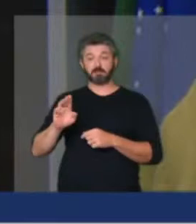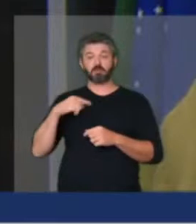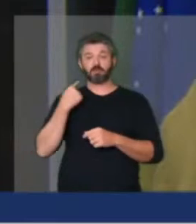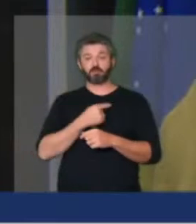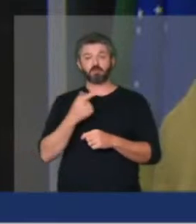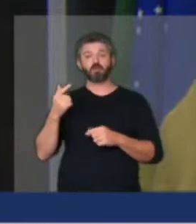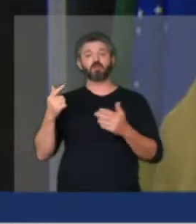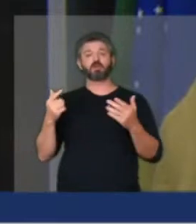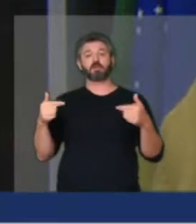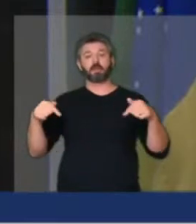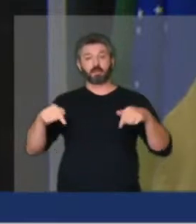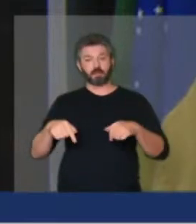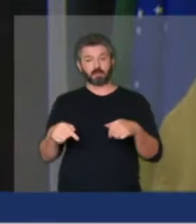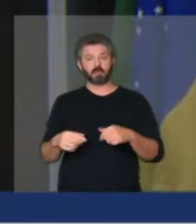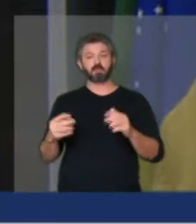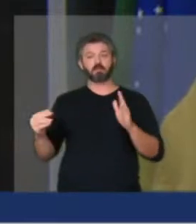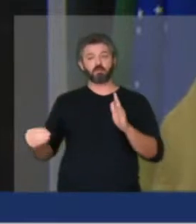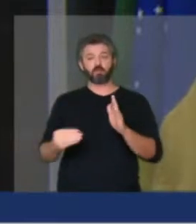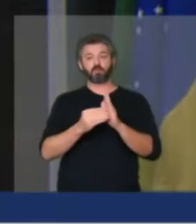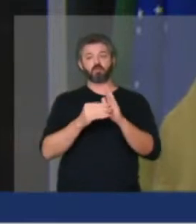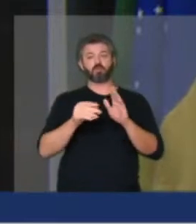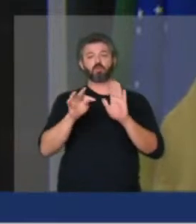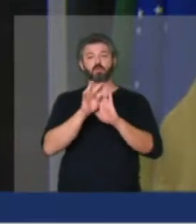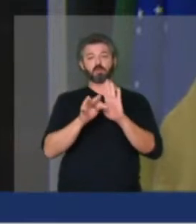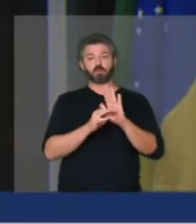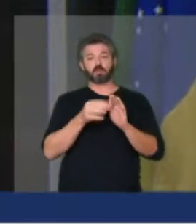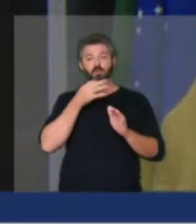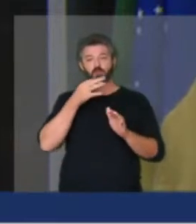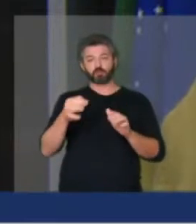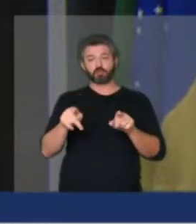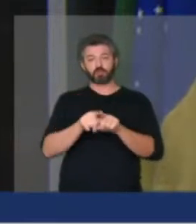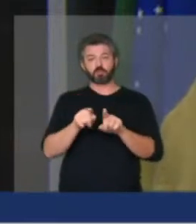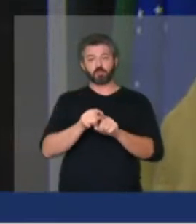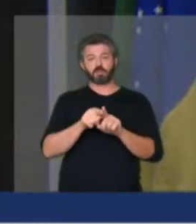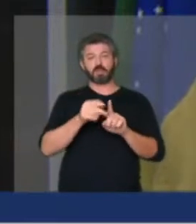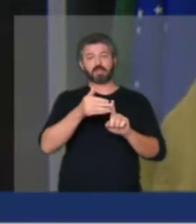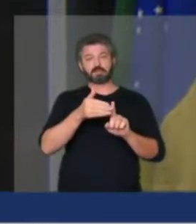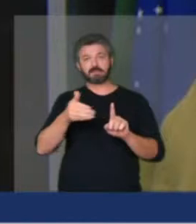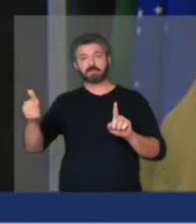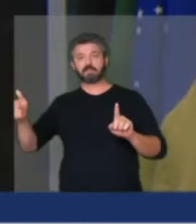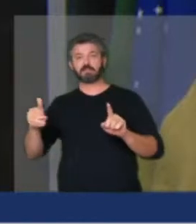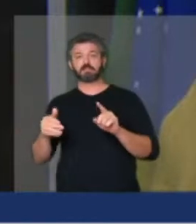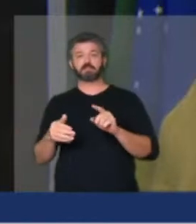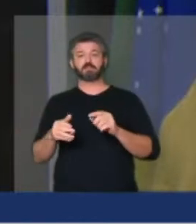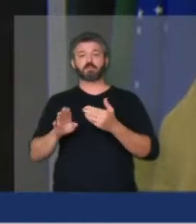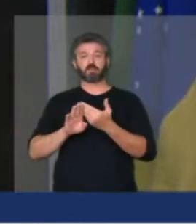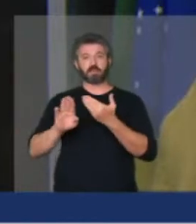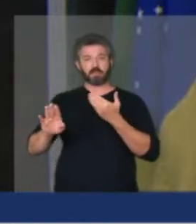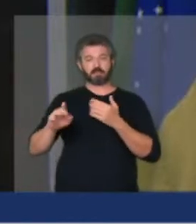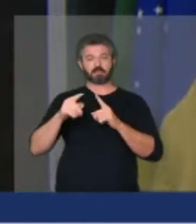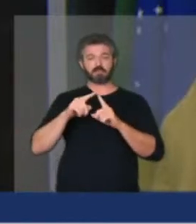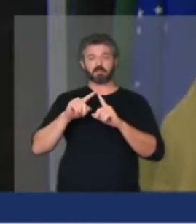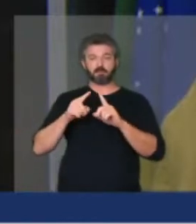GRATA, DEPUTADA. ALÉM DESSES DEPUTADOS, EU QUERO TAMBÉM AGRADECER A TODA A CONSULTORIA